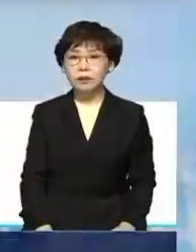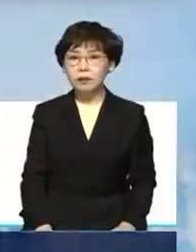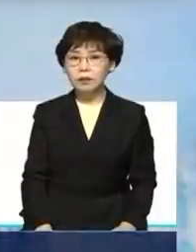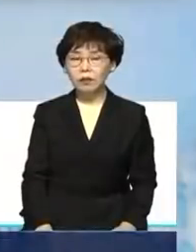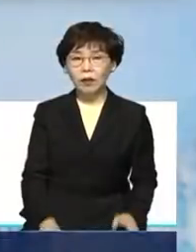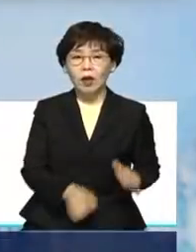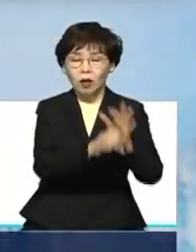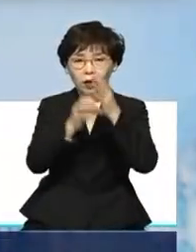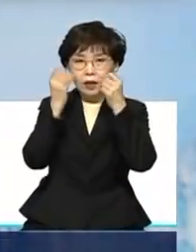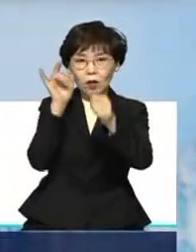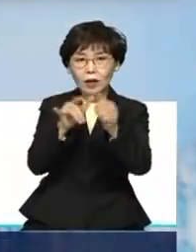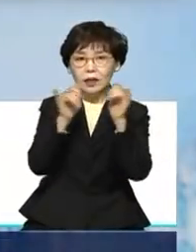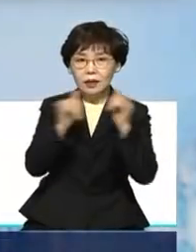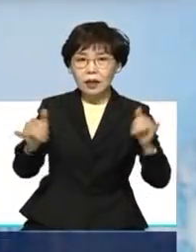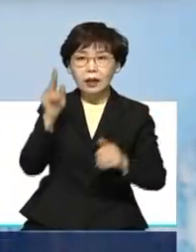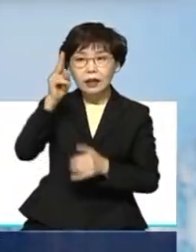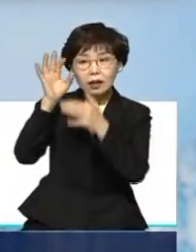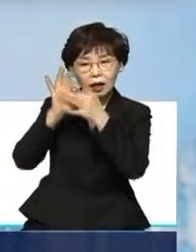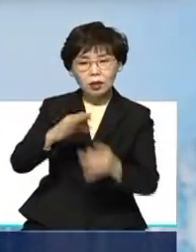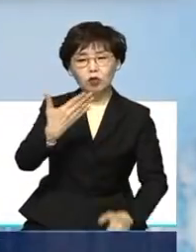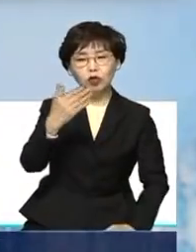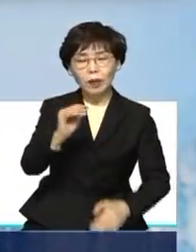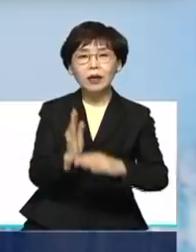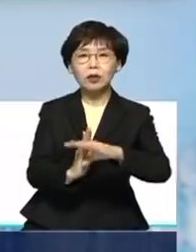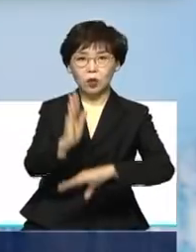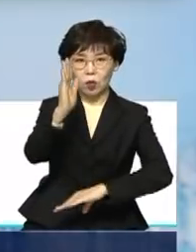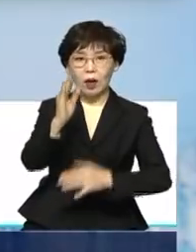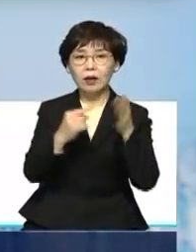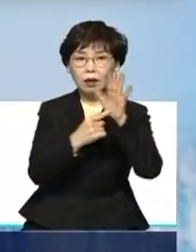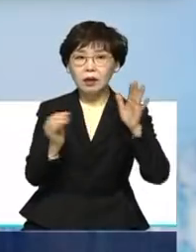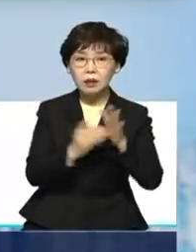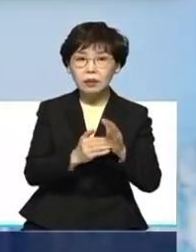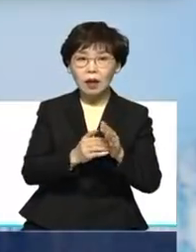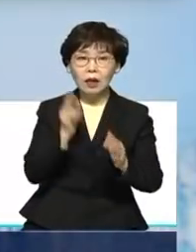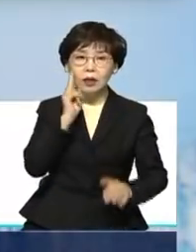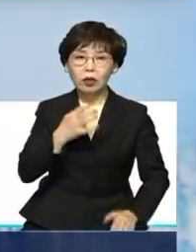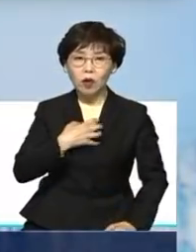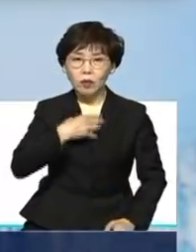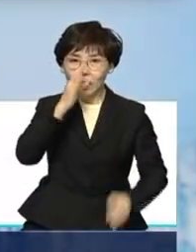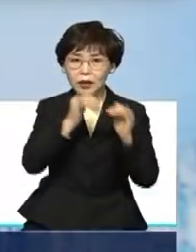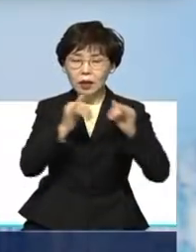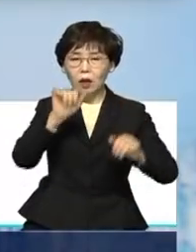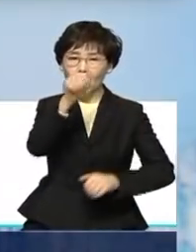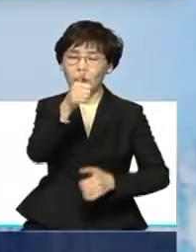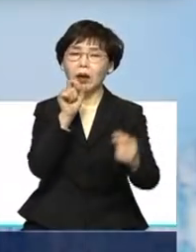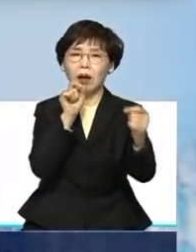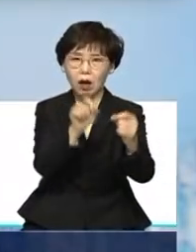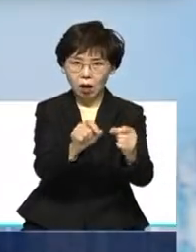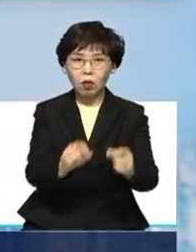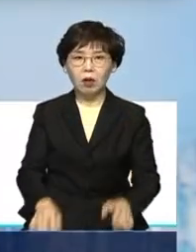(앵커) 코로나19 신규 확진자는 이틀 연속 9만 명대를 기록했습니다. 위중증 환자는 500명대를 눈앞에 두고 있습니다.